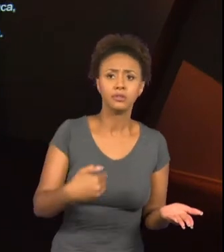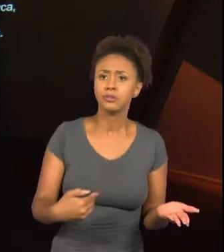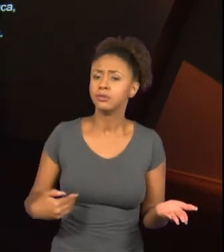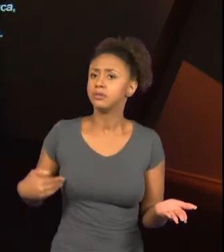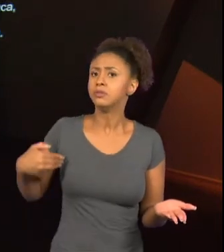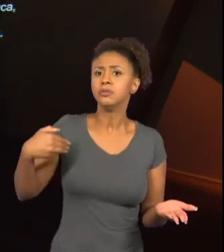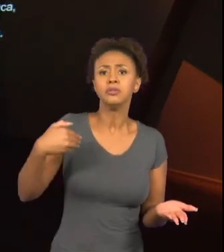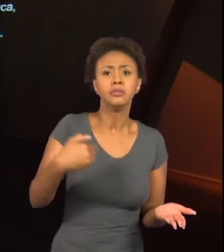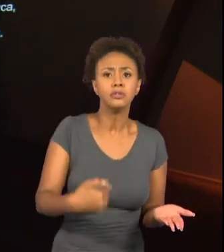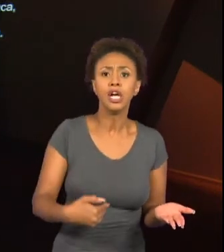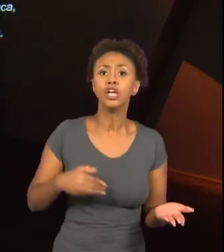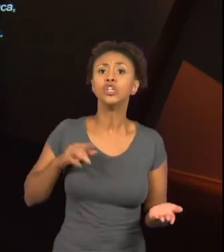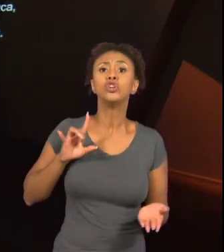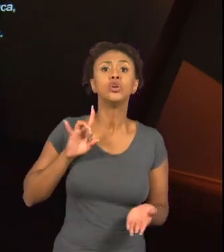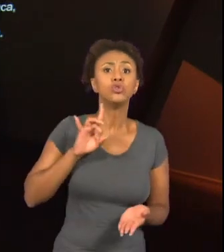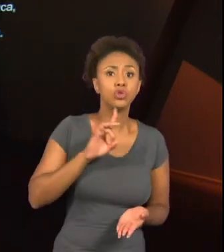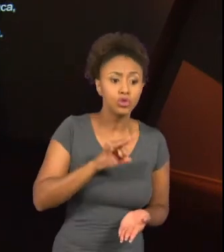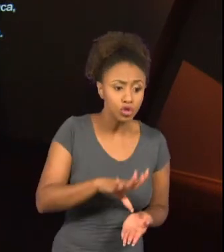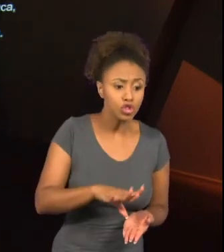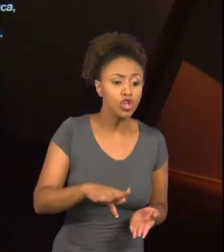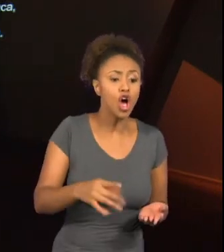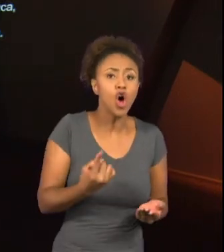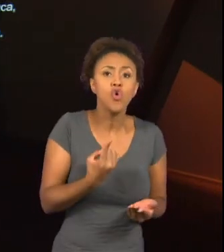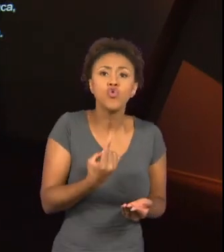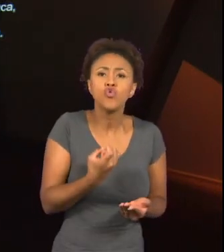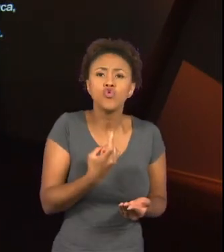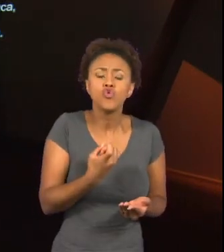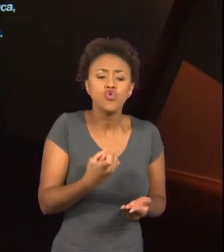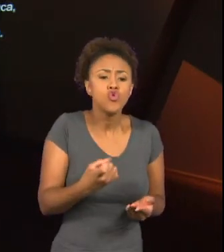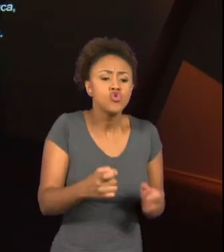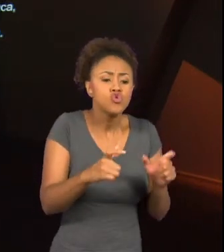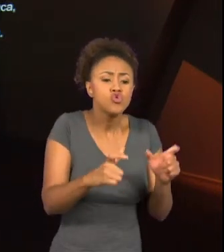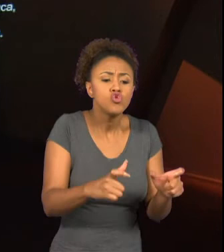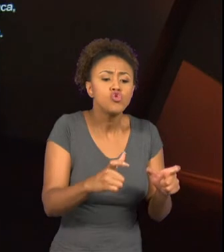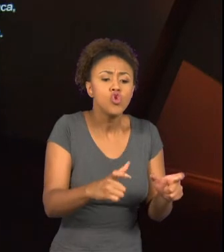POSSÍVEL OBTER EM ALGUMA TERRA NA MORTE.